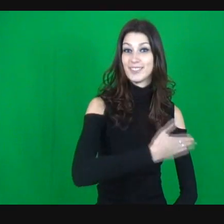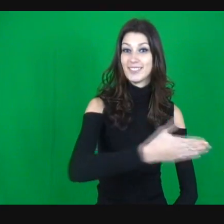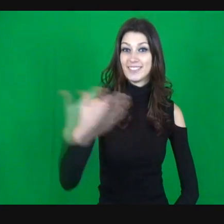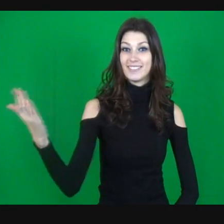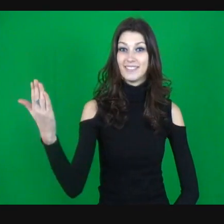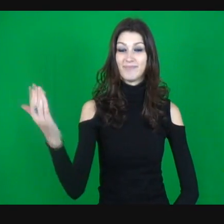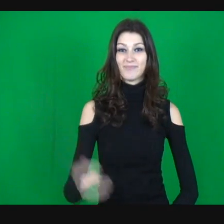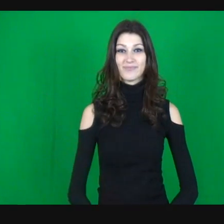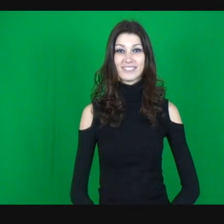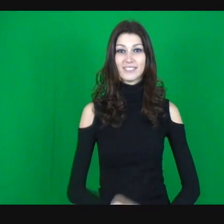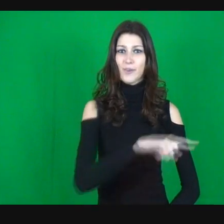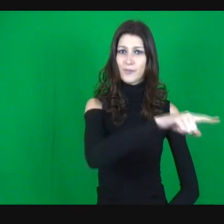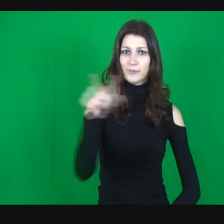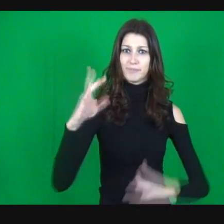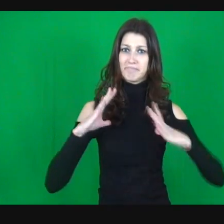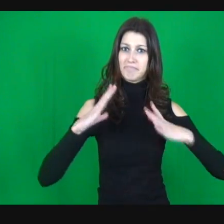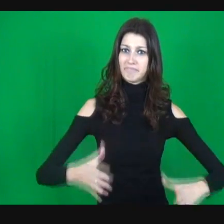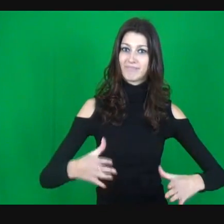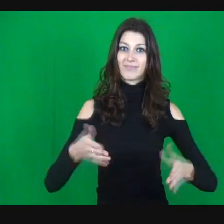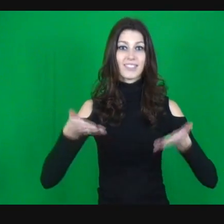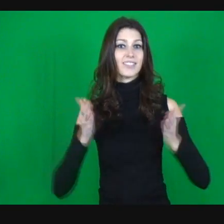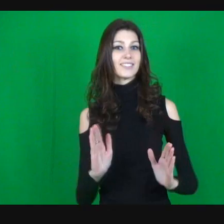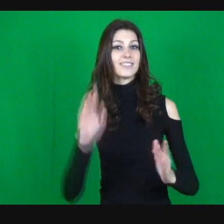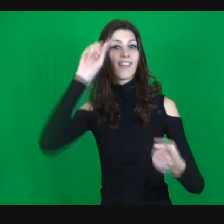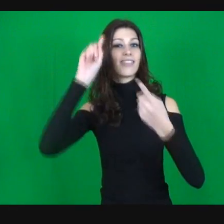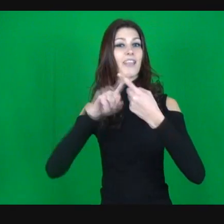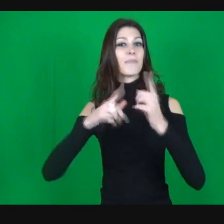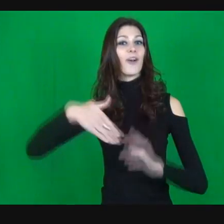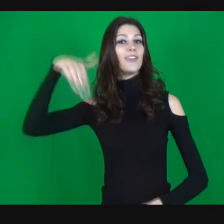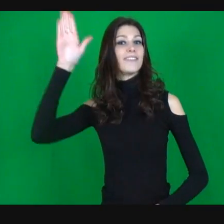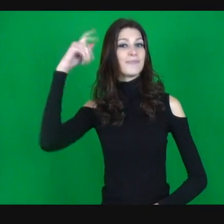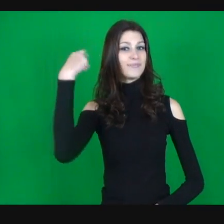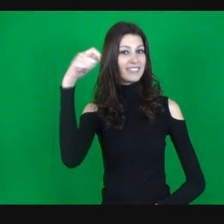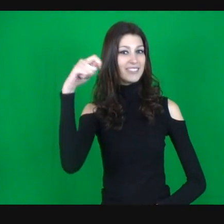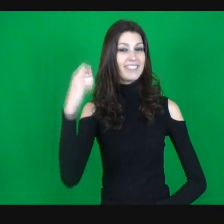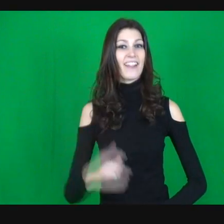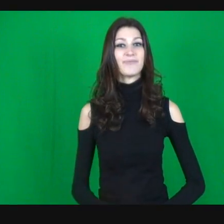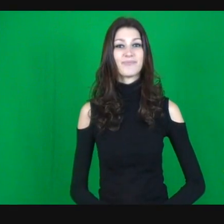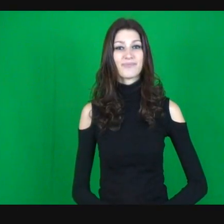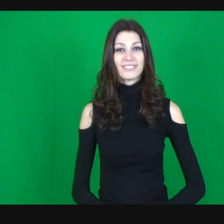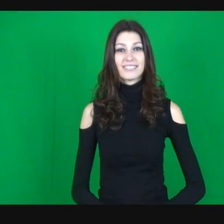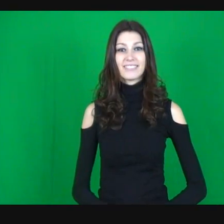Bonjour, Vous avez pris la décision courageuse d’être candidat à la Présidentielle.